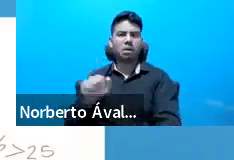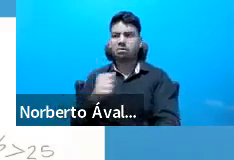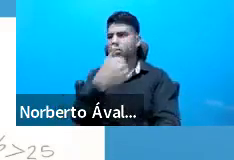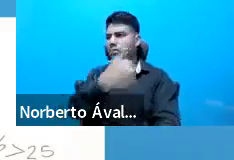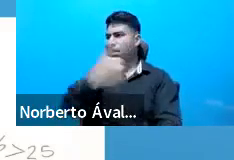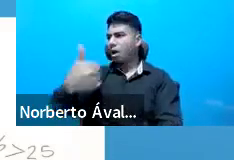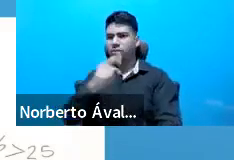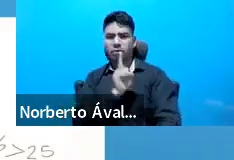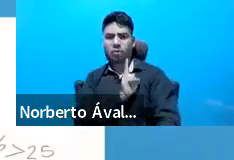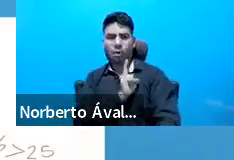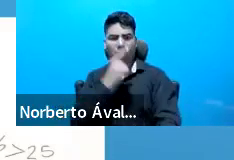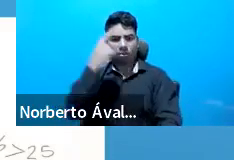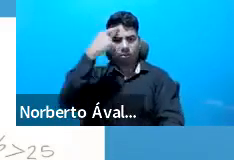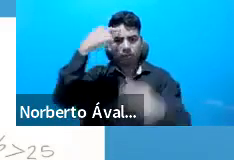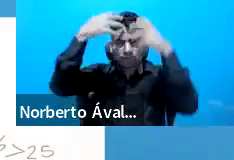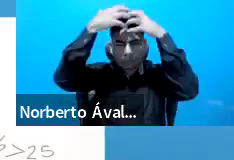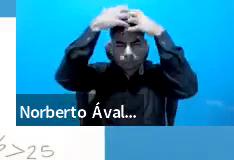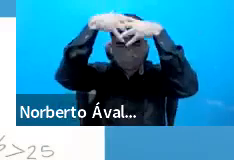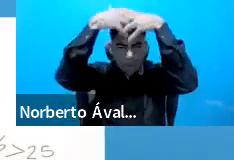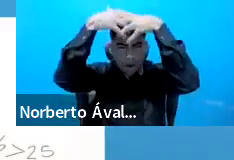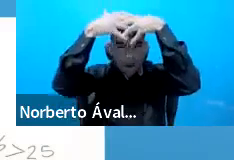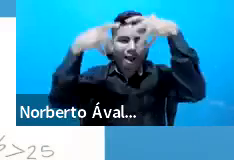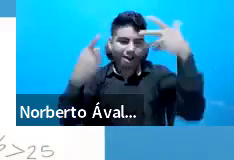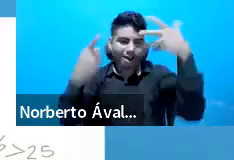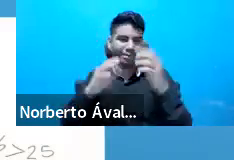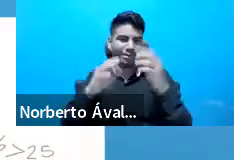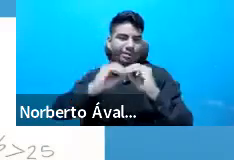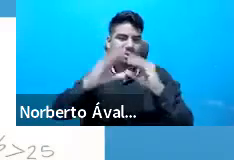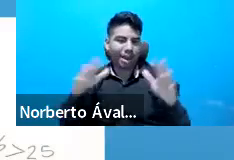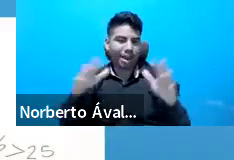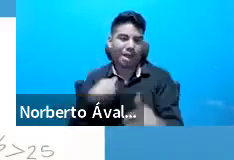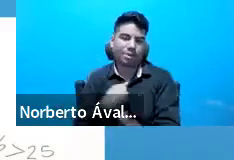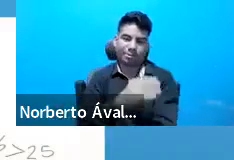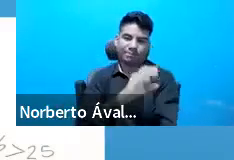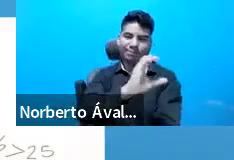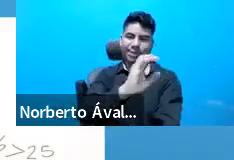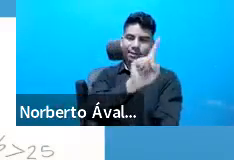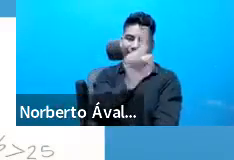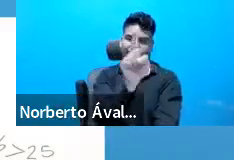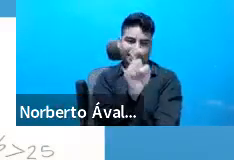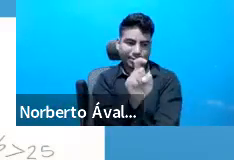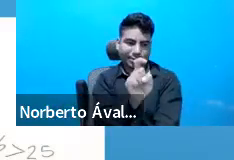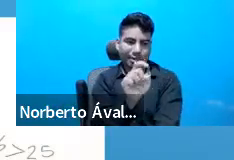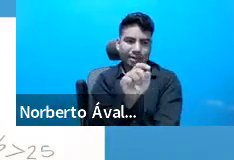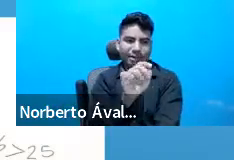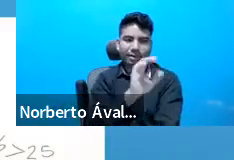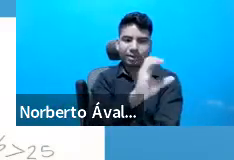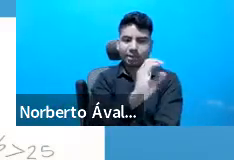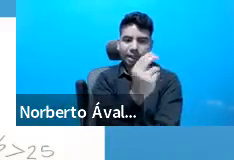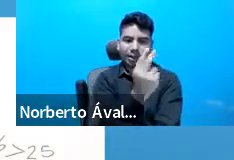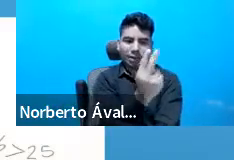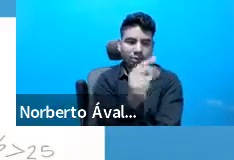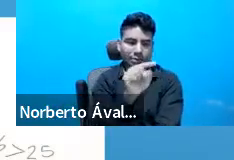representación algebraica . Me ve ve cuadrada, más a cuadrada, igual, hace cuadrado e